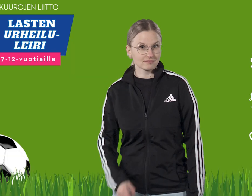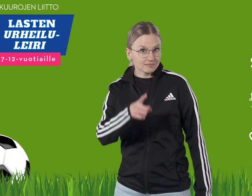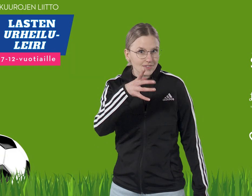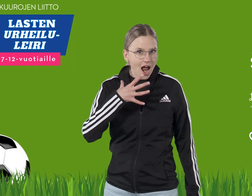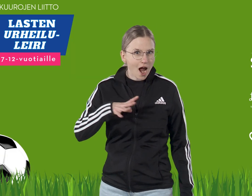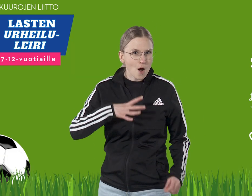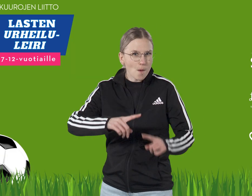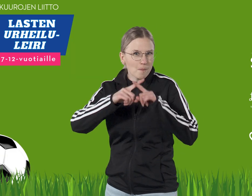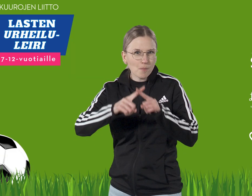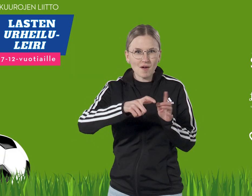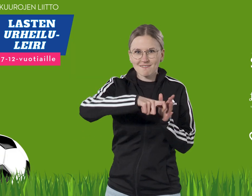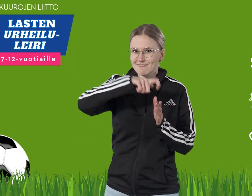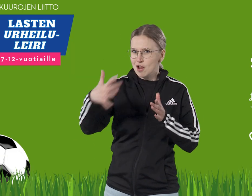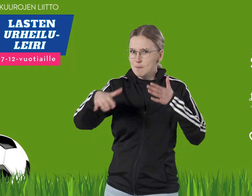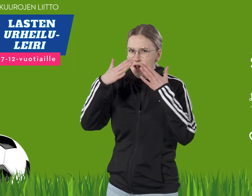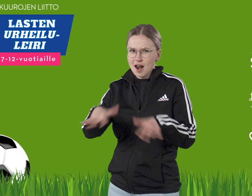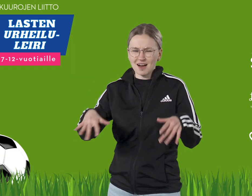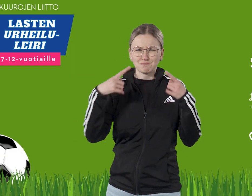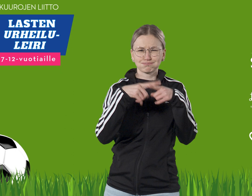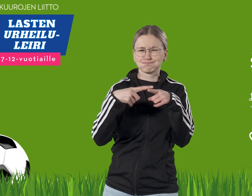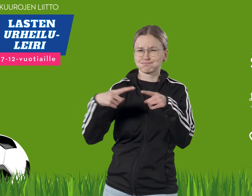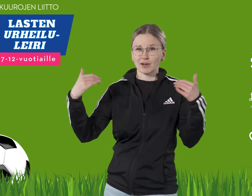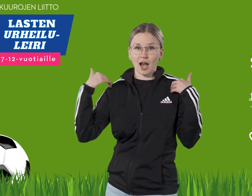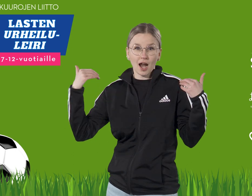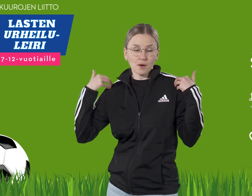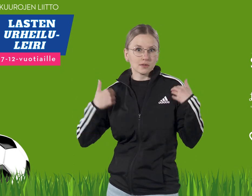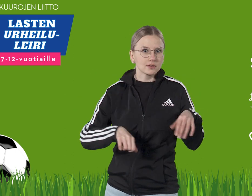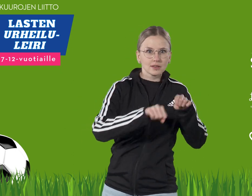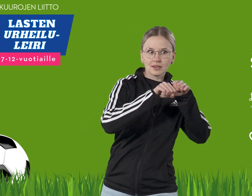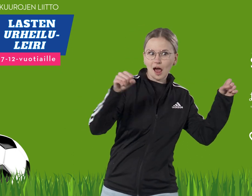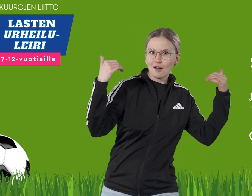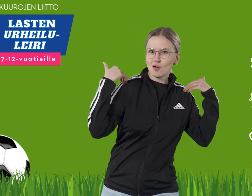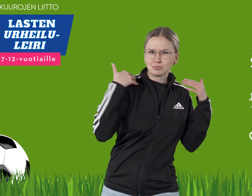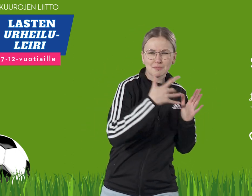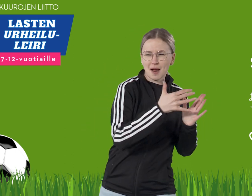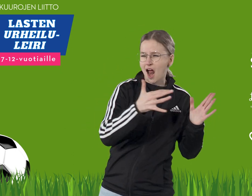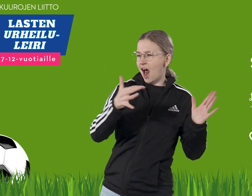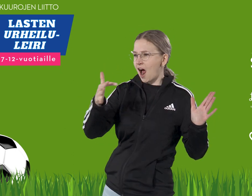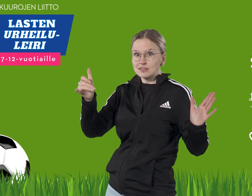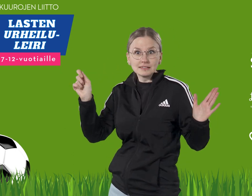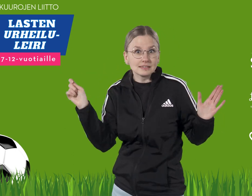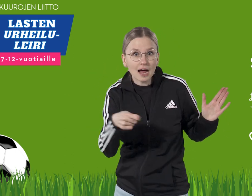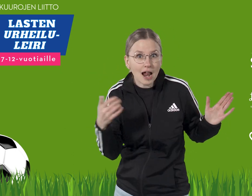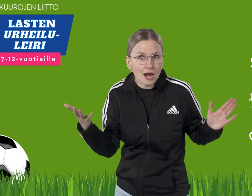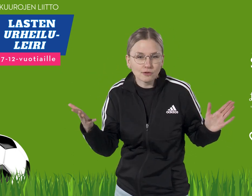Miltä kuulostaisi viikonloppu täynnä monenlaista liikuntaa - telinevoimistelusta salibandyyn?